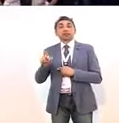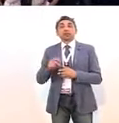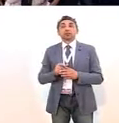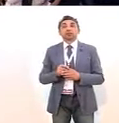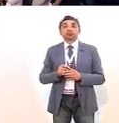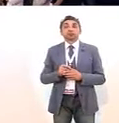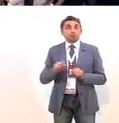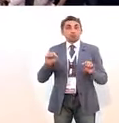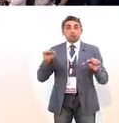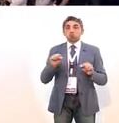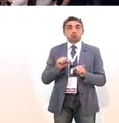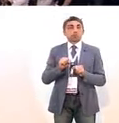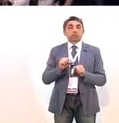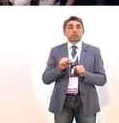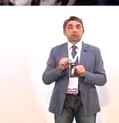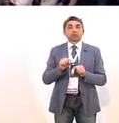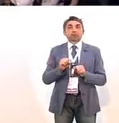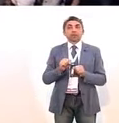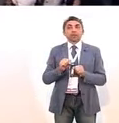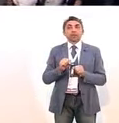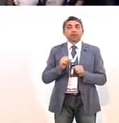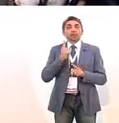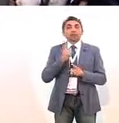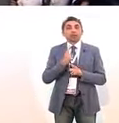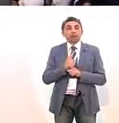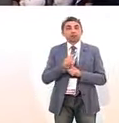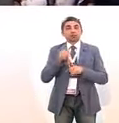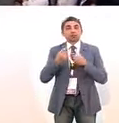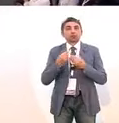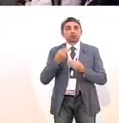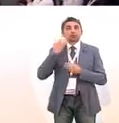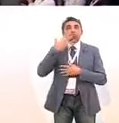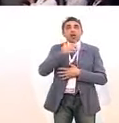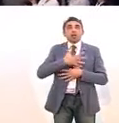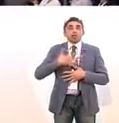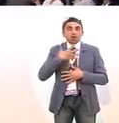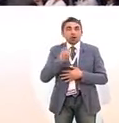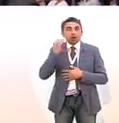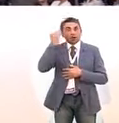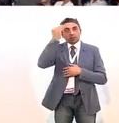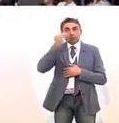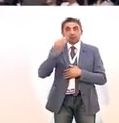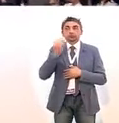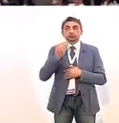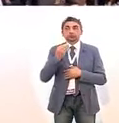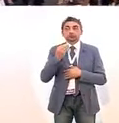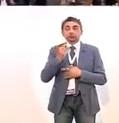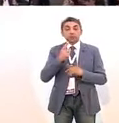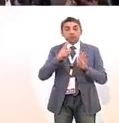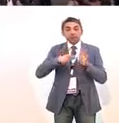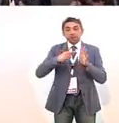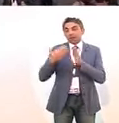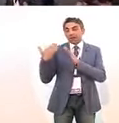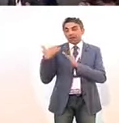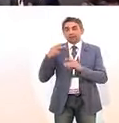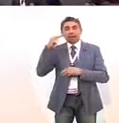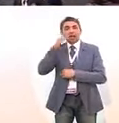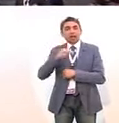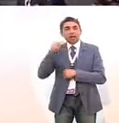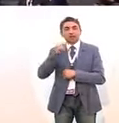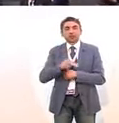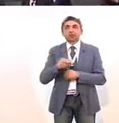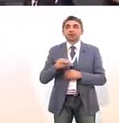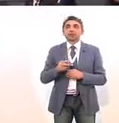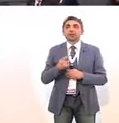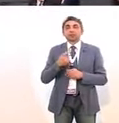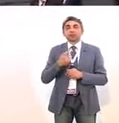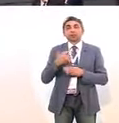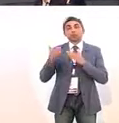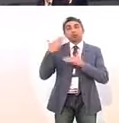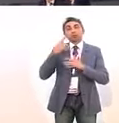può farsi costantemente fare la morale da chi in questi mesi ha prima distrutto la credibilità